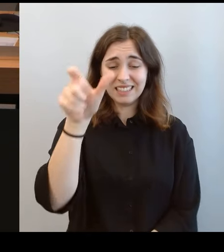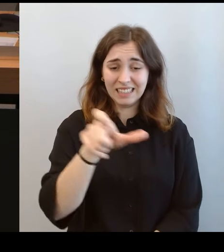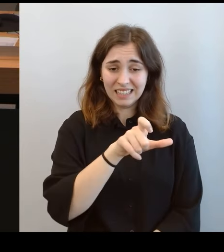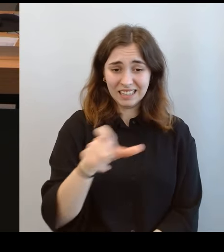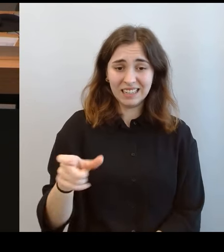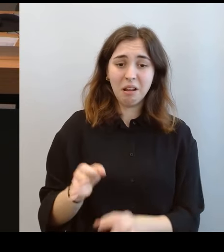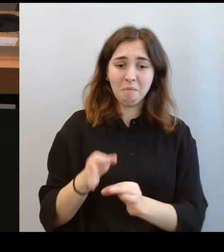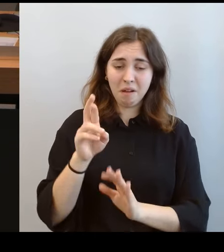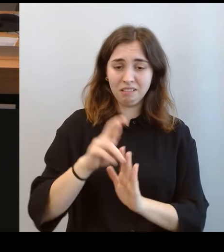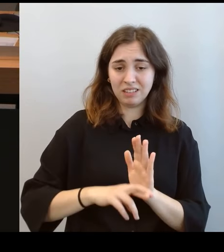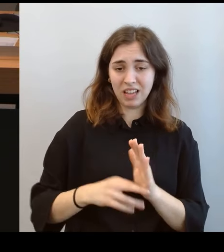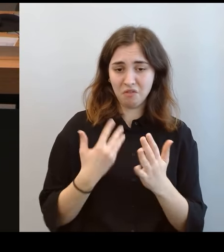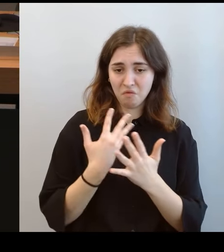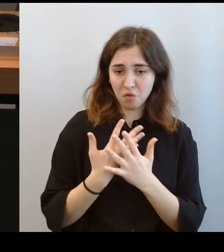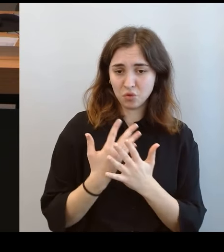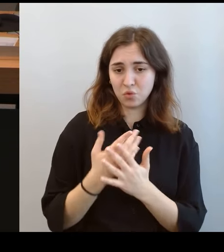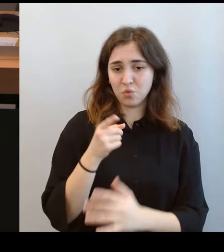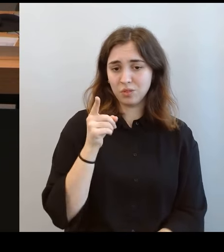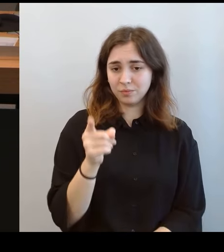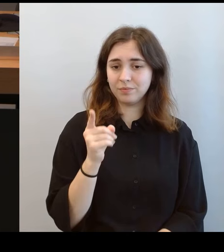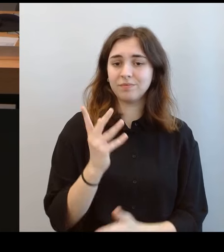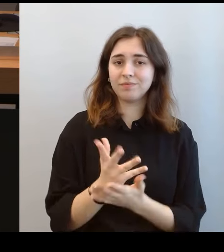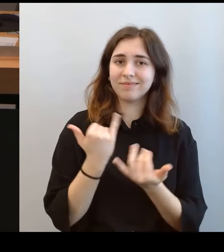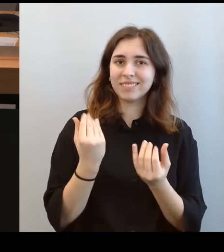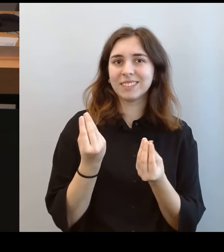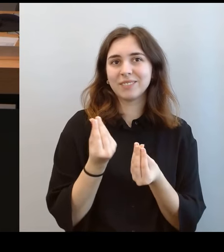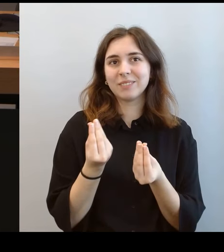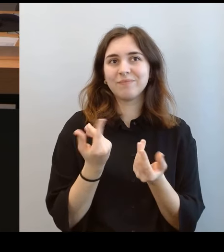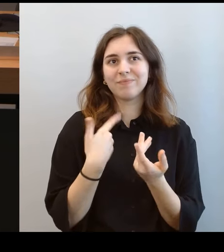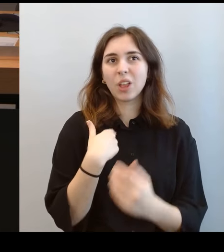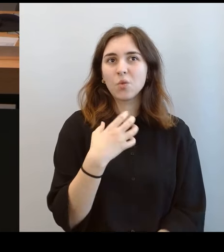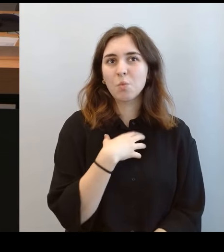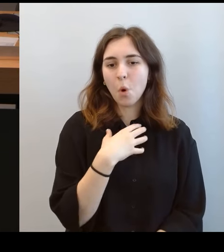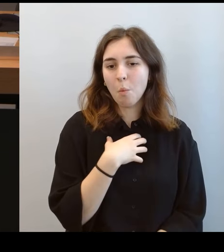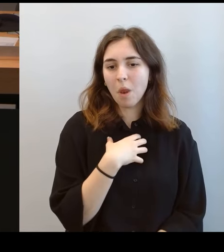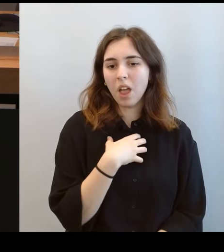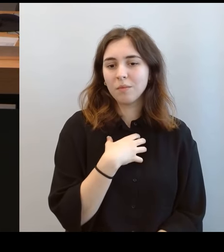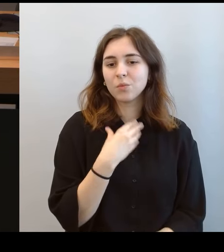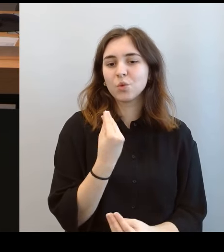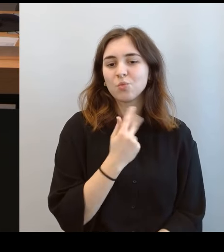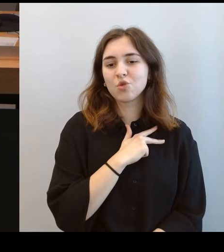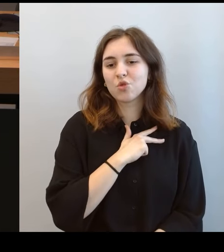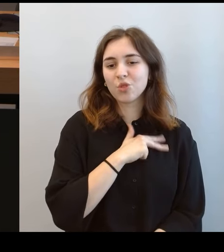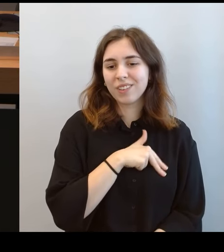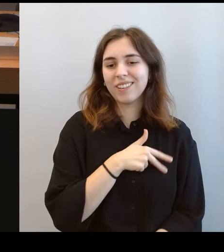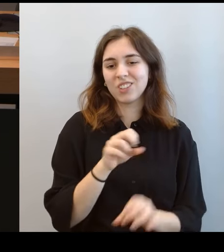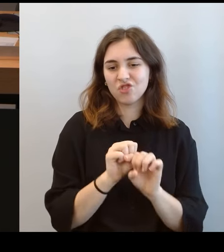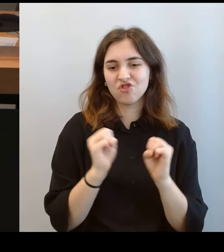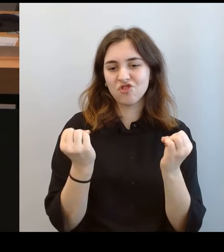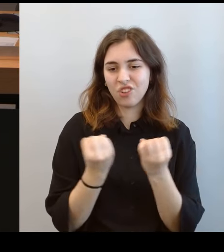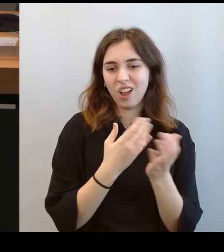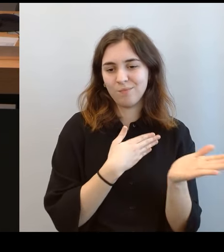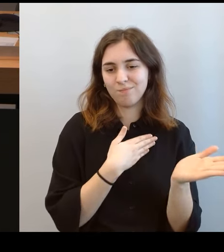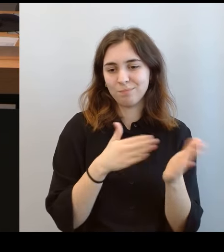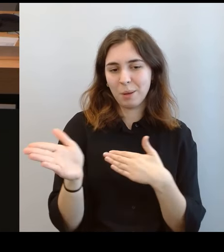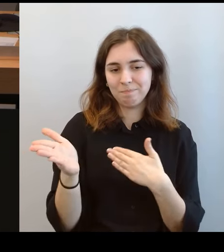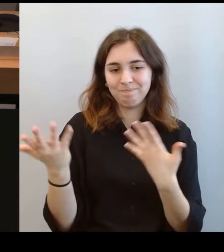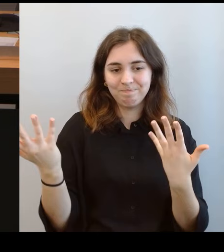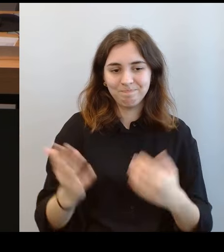weiteres Symptom sozialistischen Staatsversagens, meine Damen und Herren. Nachdem es nun auf allen verantwortlichen Ebenen nicht